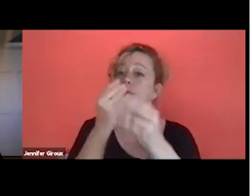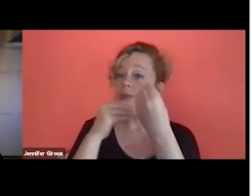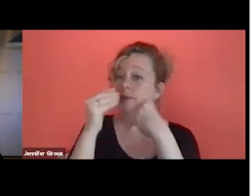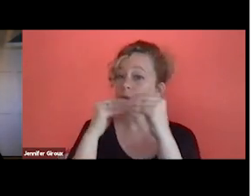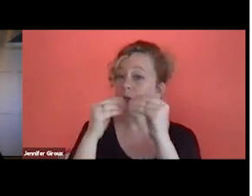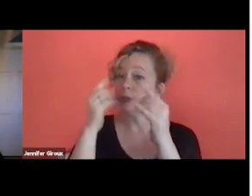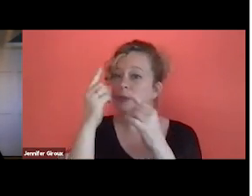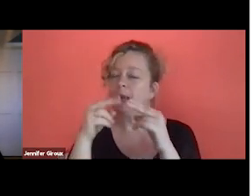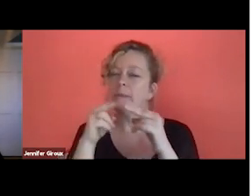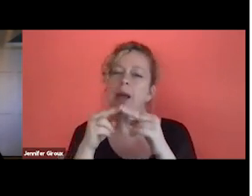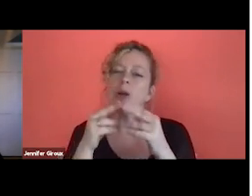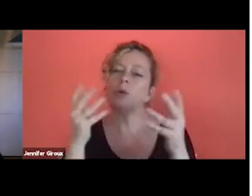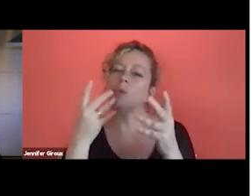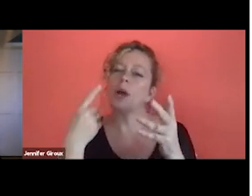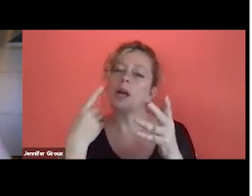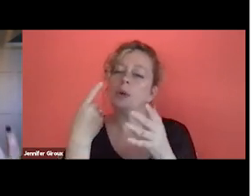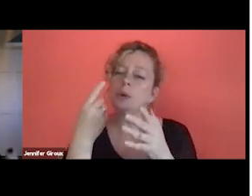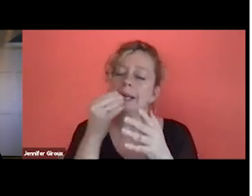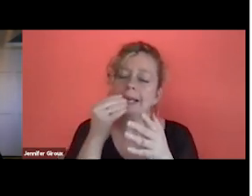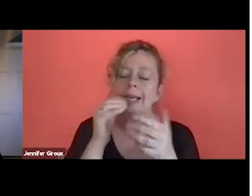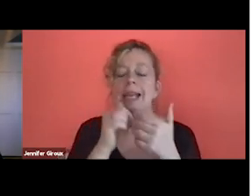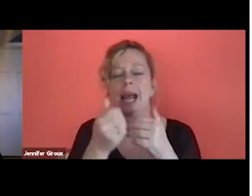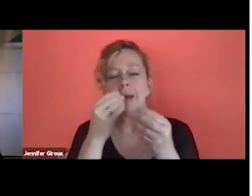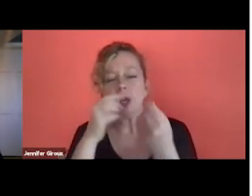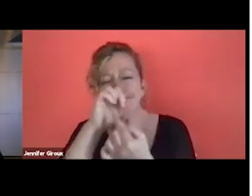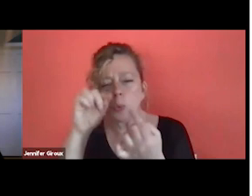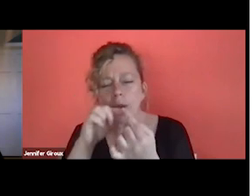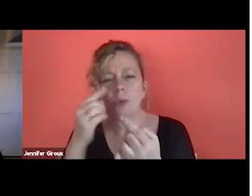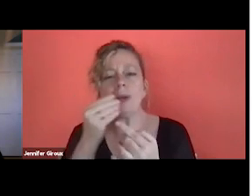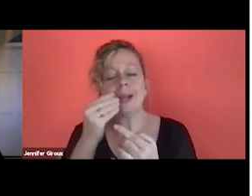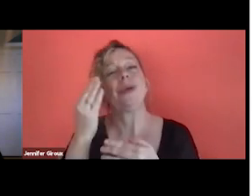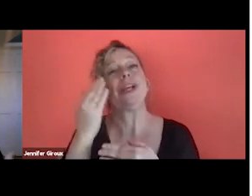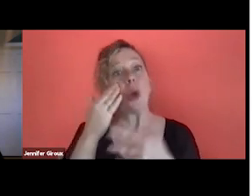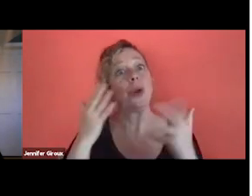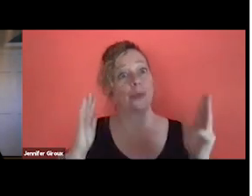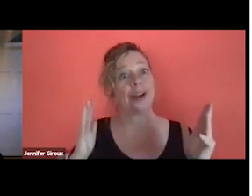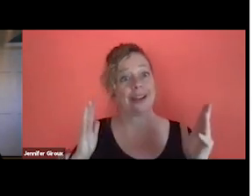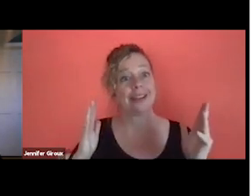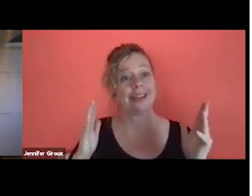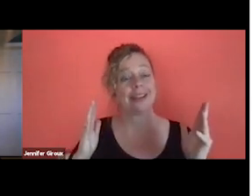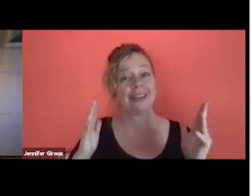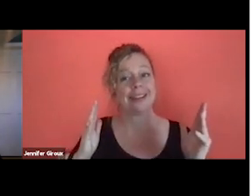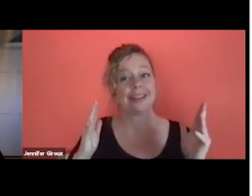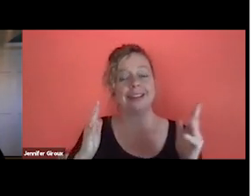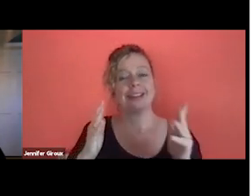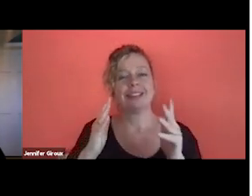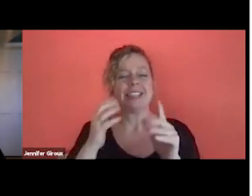Entonces, pensando en lo que comemos cuando comemos, cómo lo comemos, sabemos esto, que esto afecta cómo nos sentimos, cómo pensamos,